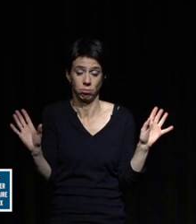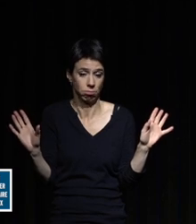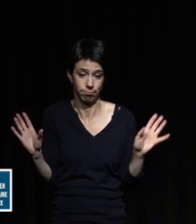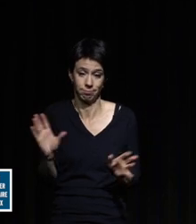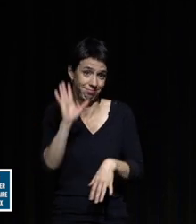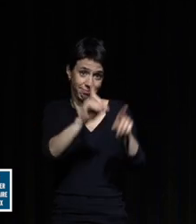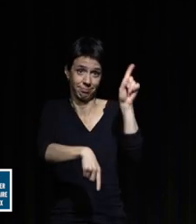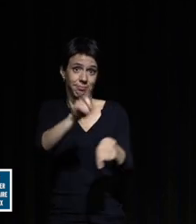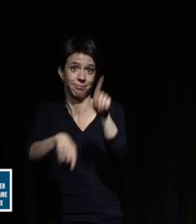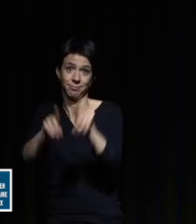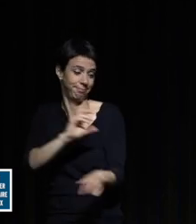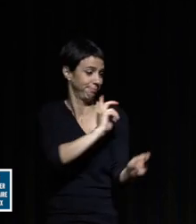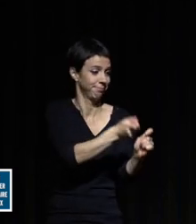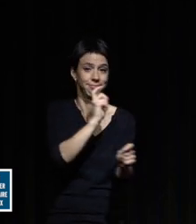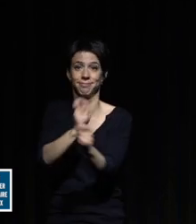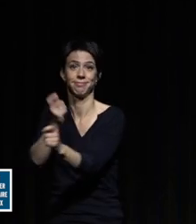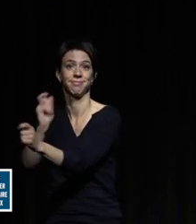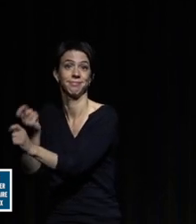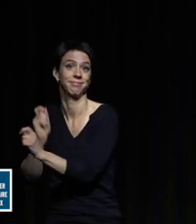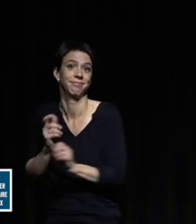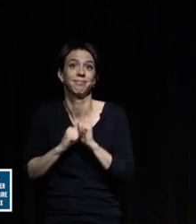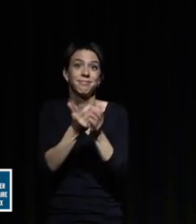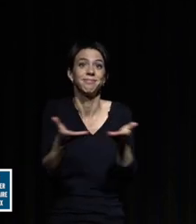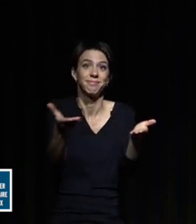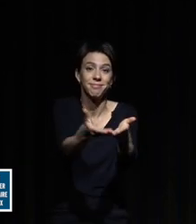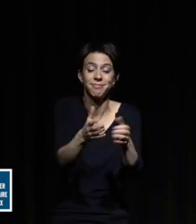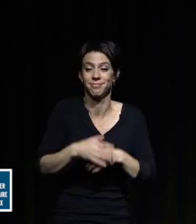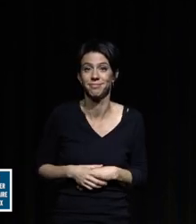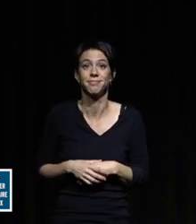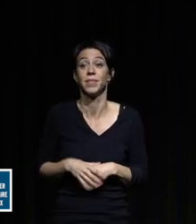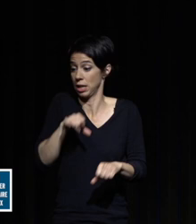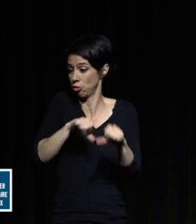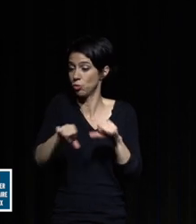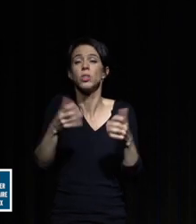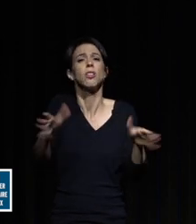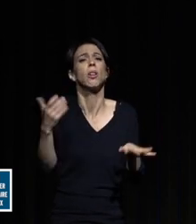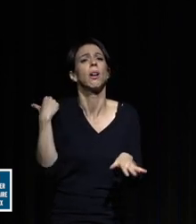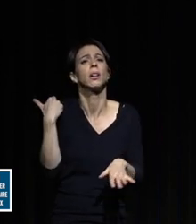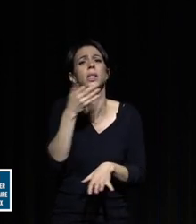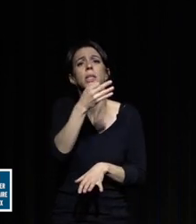indiquée dans dans les cas de figures dont je vous ai déjà parlé on va pas on va pas recommencer et